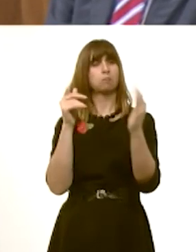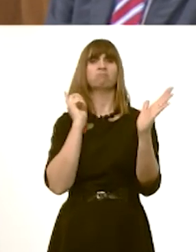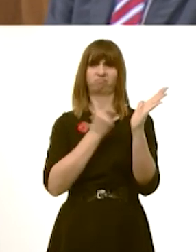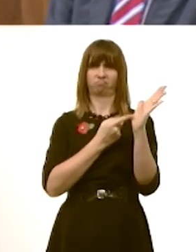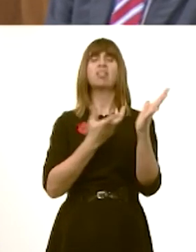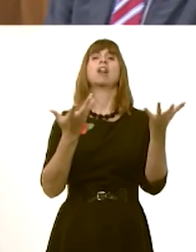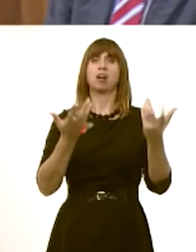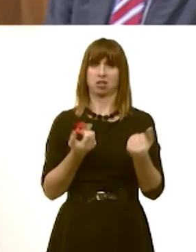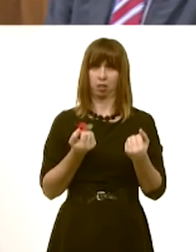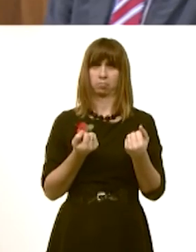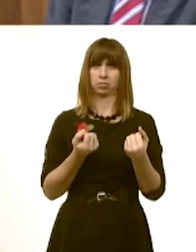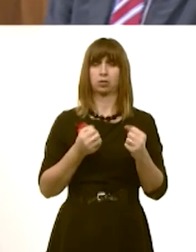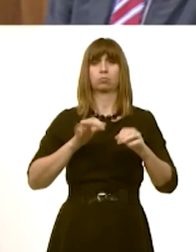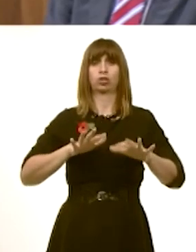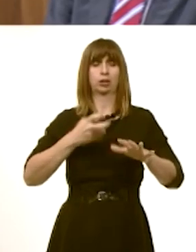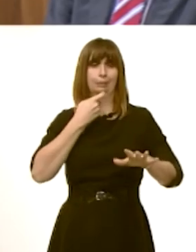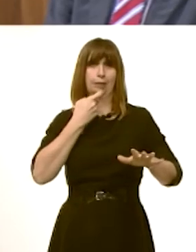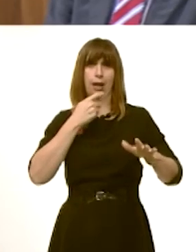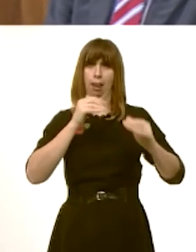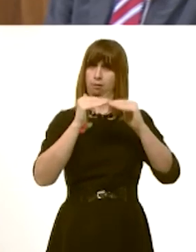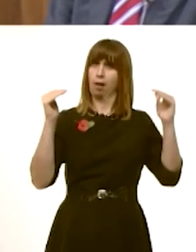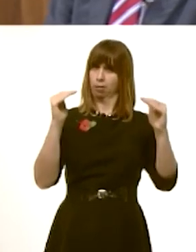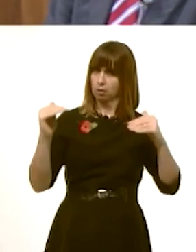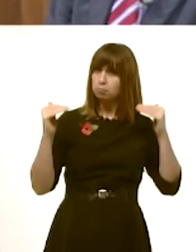Mae hynnyín rhywbeth rydym yn ei ystyried ar hyn o bryd.